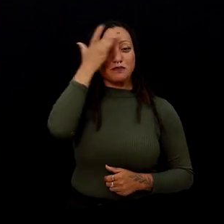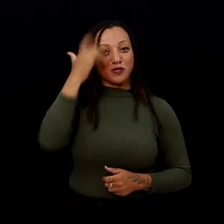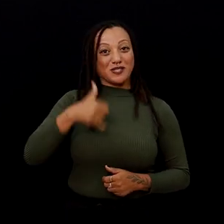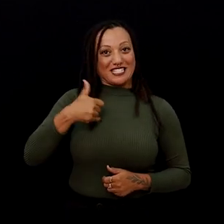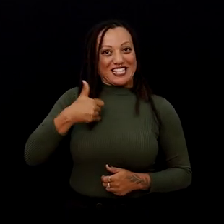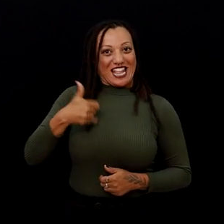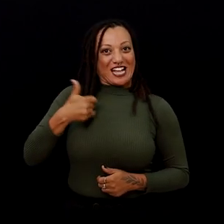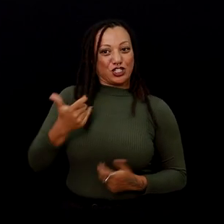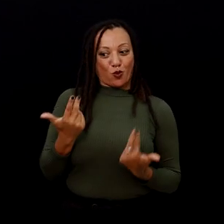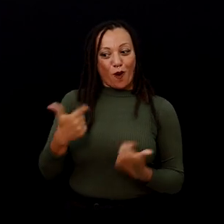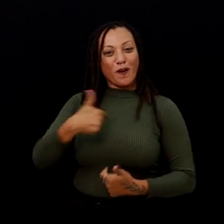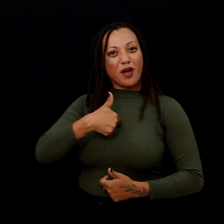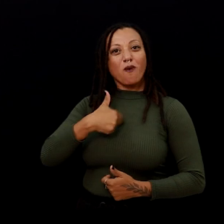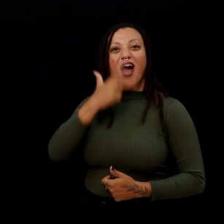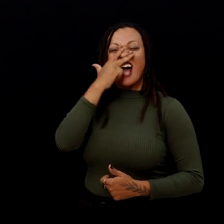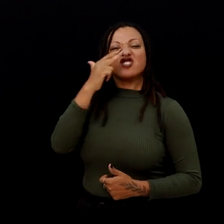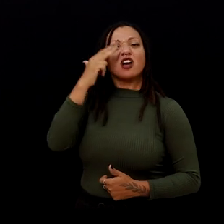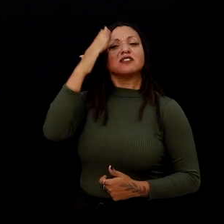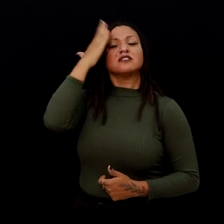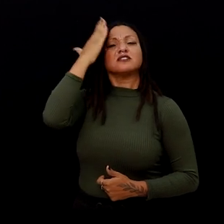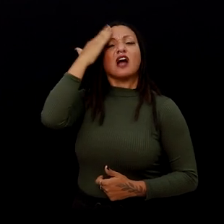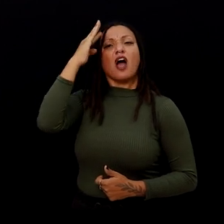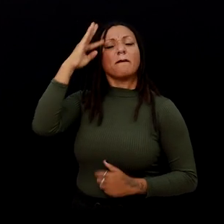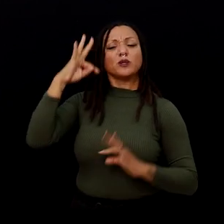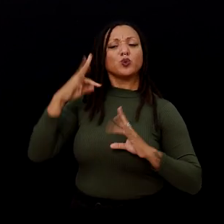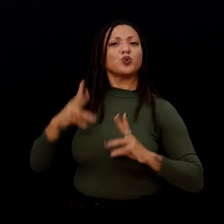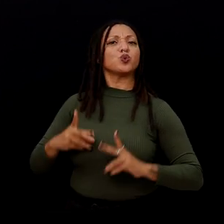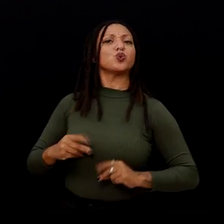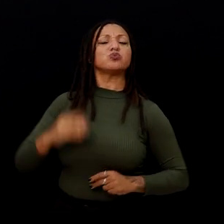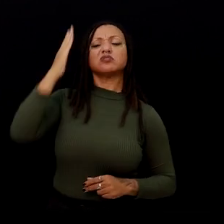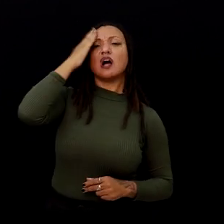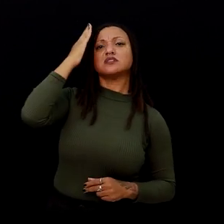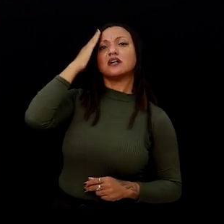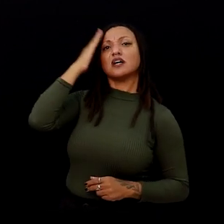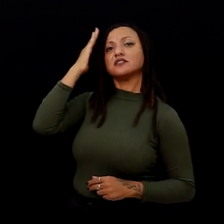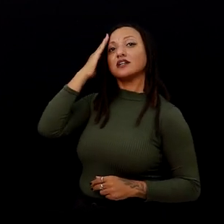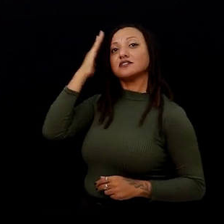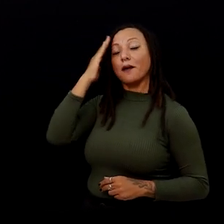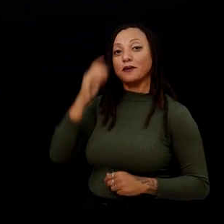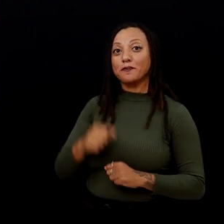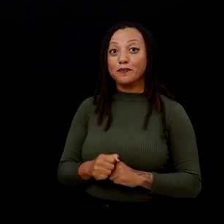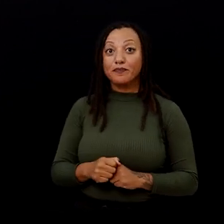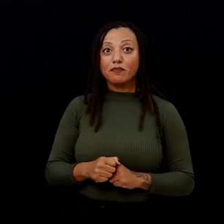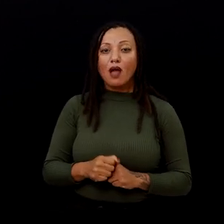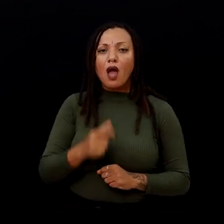As pessoas da minha idade têm convicções, acham que tem convicções e que sabem de tudo,